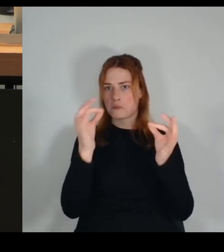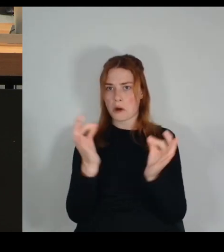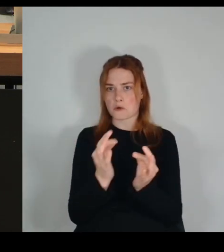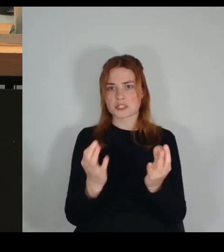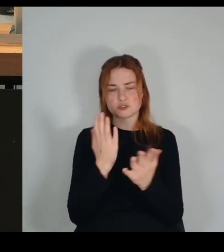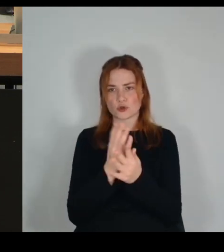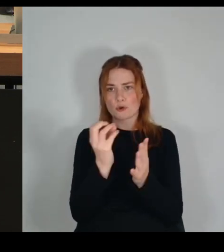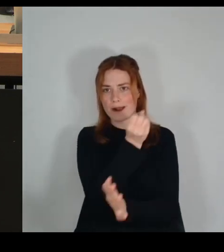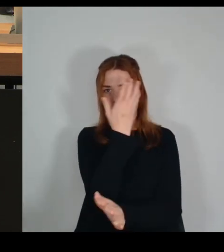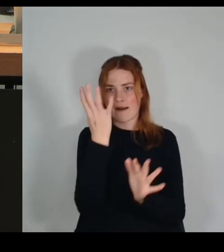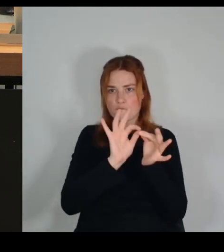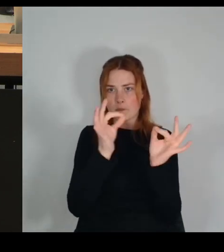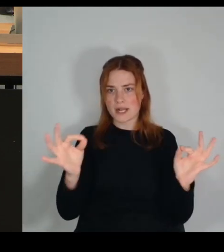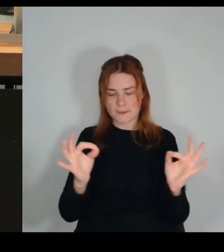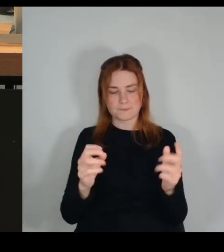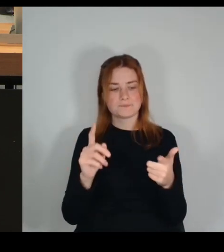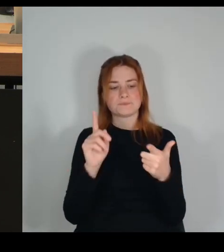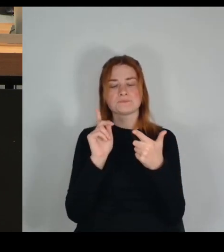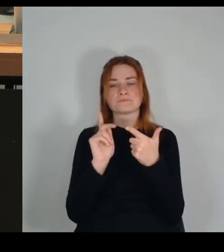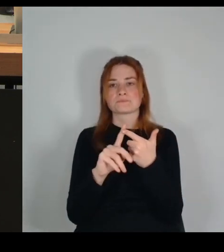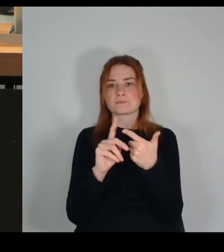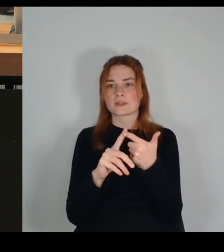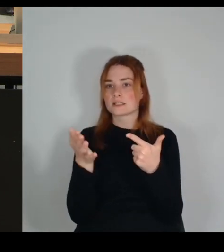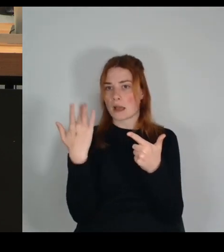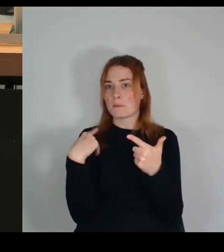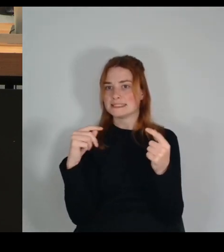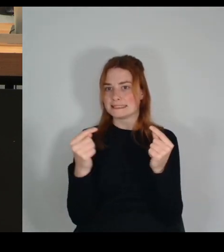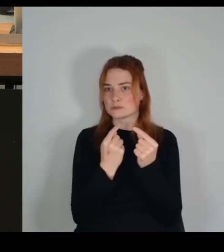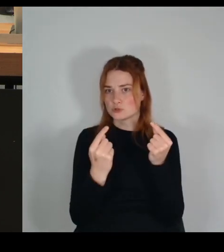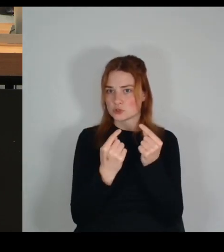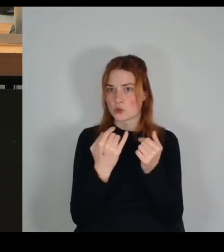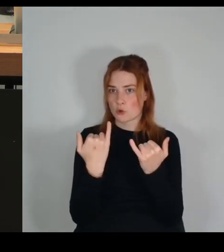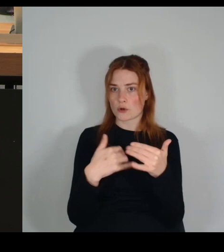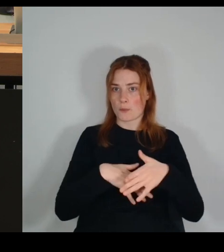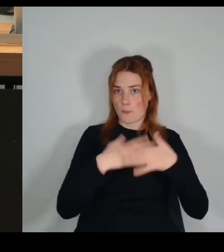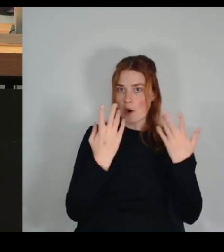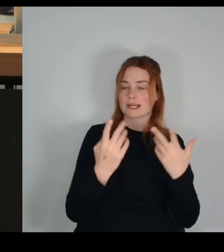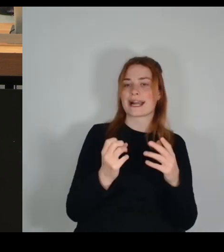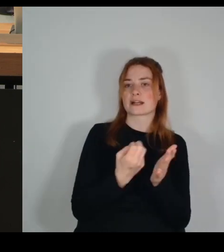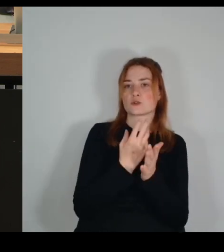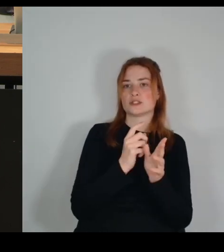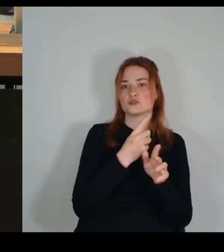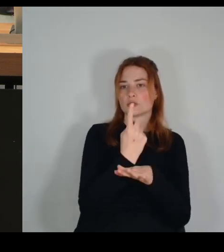heute Morgen in der Aktuellen Stunde hatten. Anlasslose Kontrollen sind in der Tat ein Einfallstor für Racial Profiling.